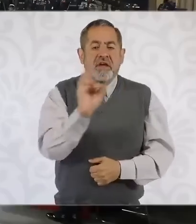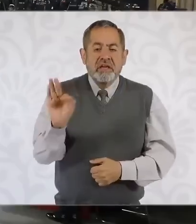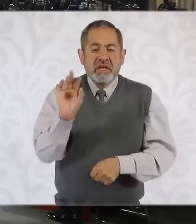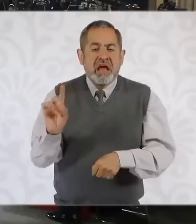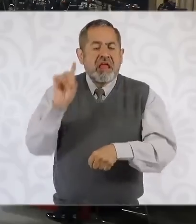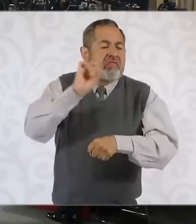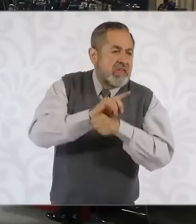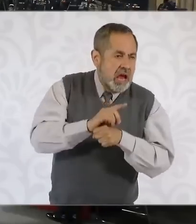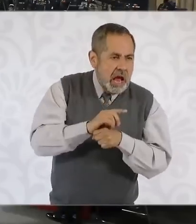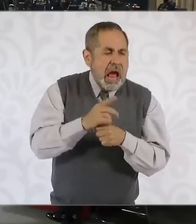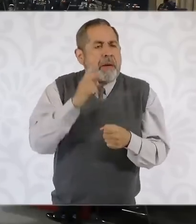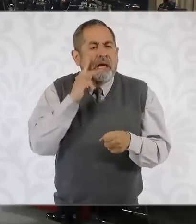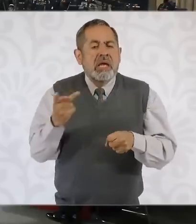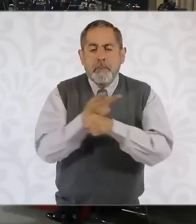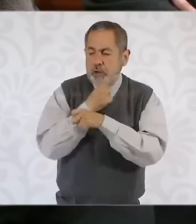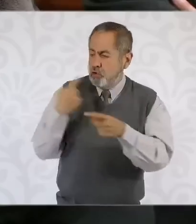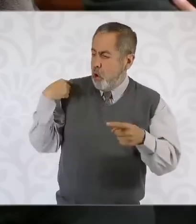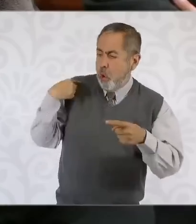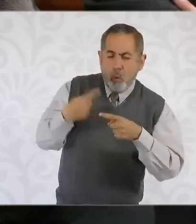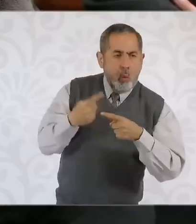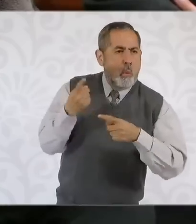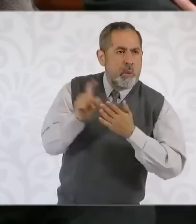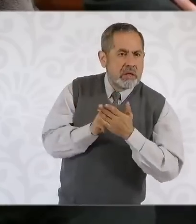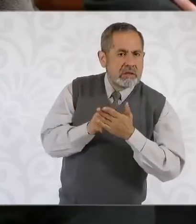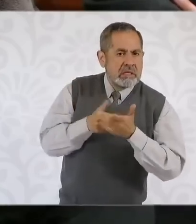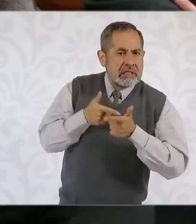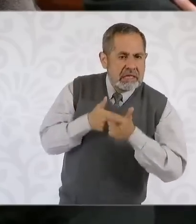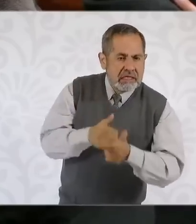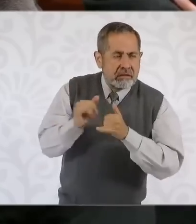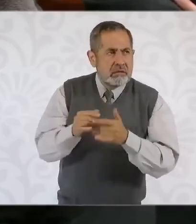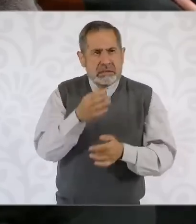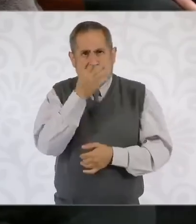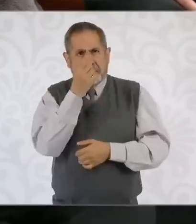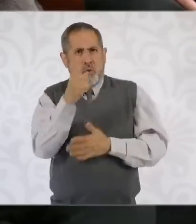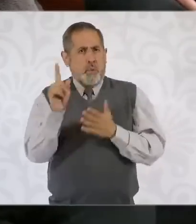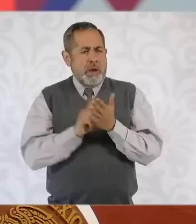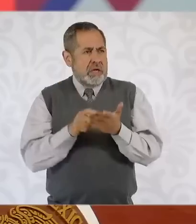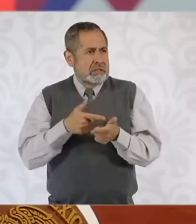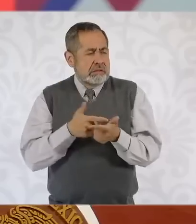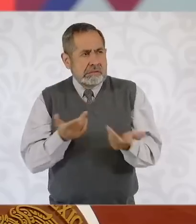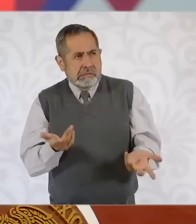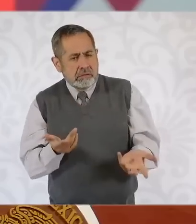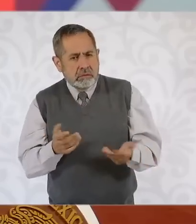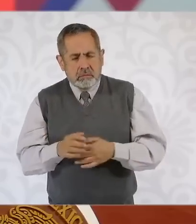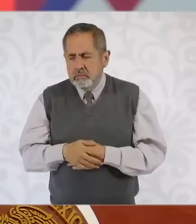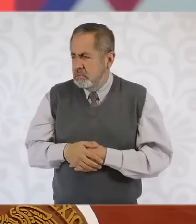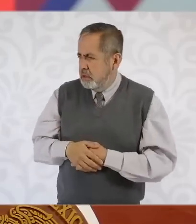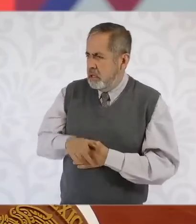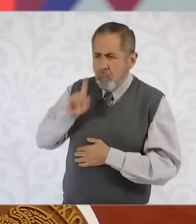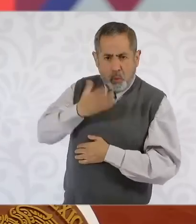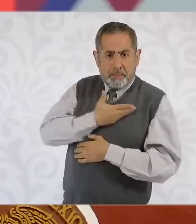determinar que sigue insisto es un mes solamente lo que se G pues ya Seguiremos informando Esta